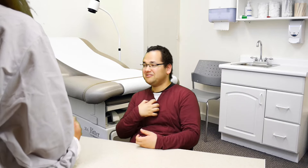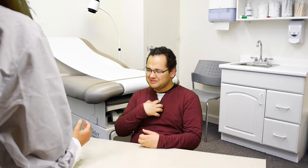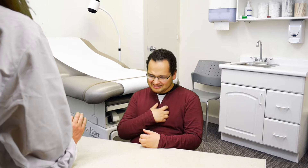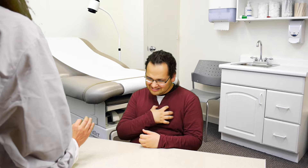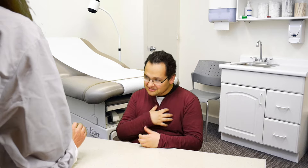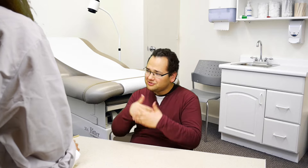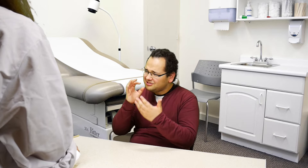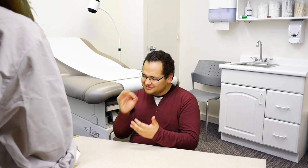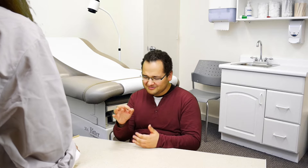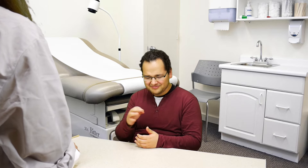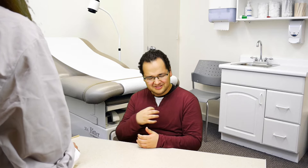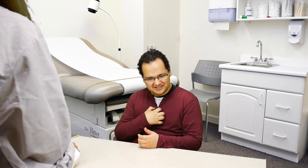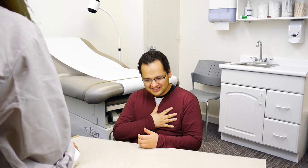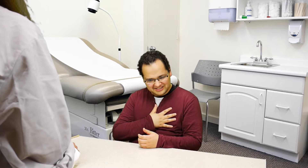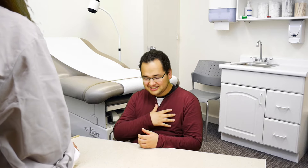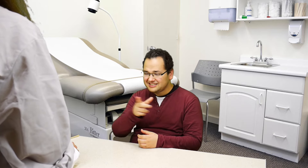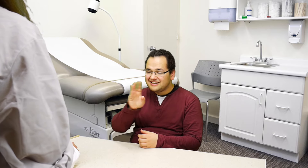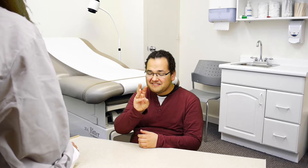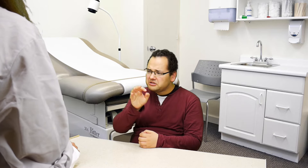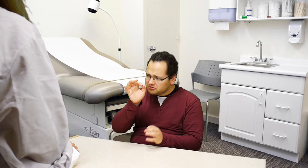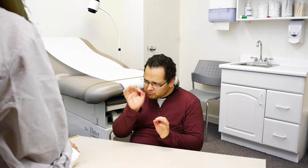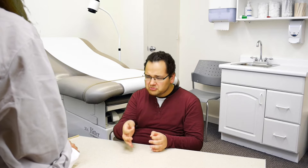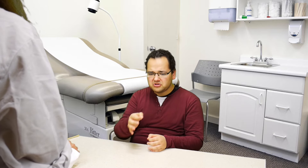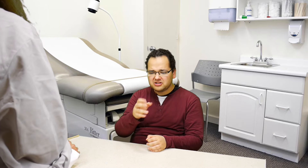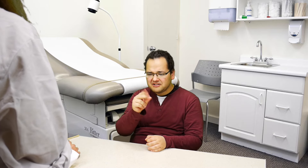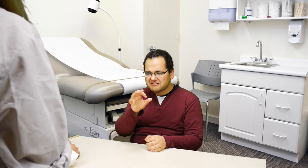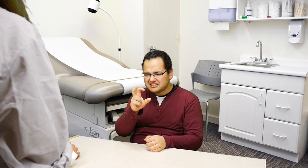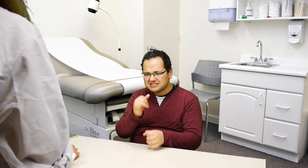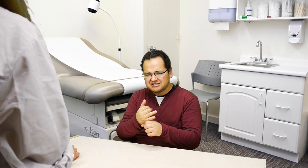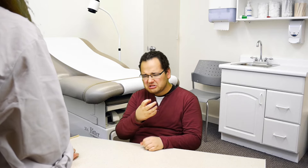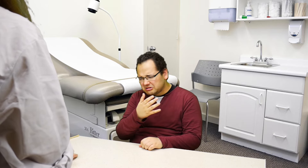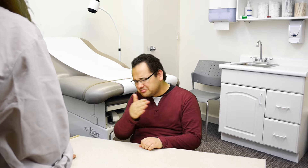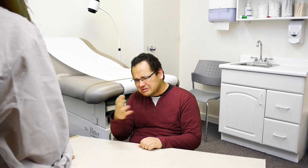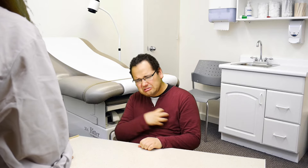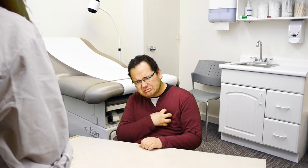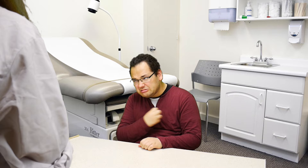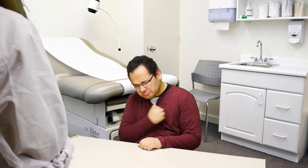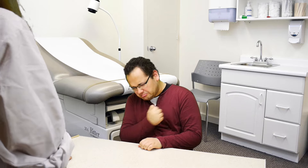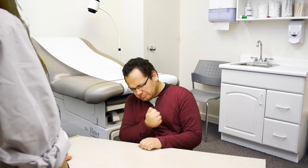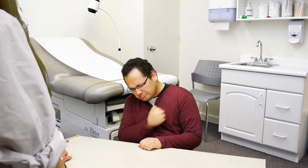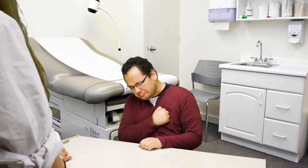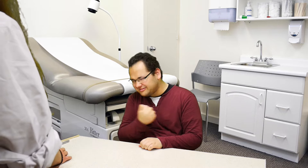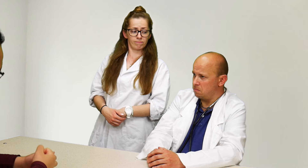Dzień dobry. We wtorki dobrze się czuję, w pozostałe dni czuję ucisk. Serce bije jak szalone.